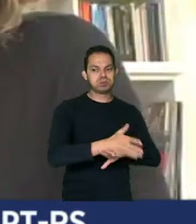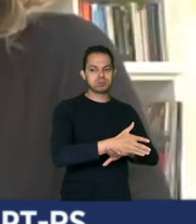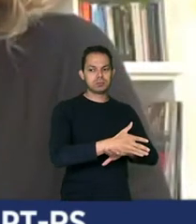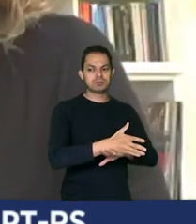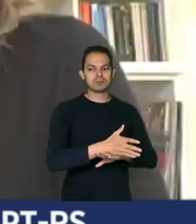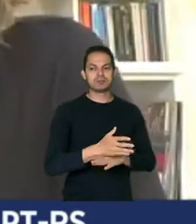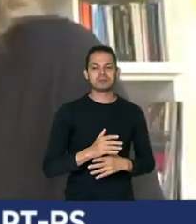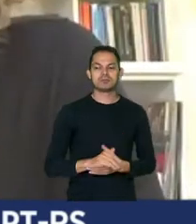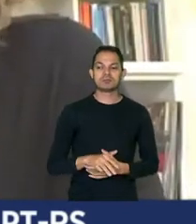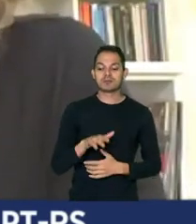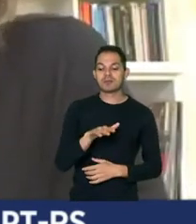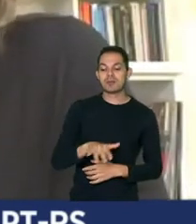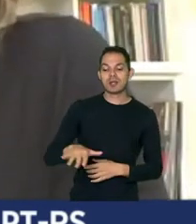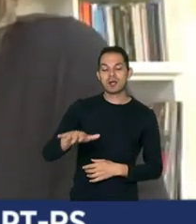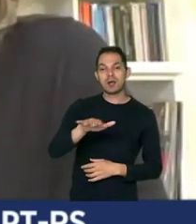MUITO TOMADA POR FORÇAS DE EXTREMA-DIREITA, SABEMOS QUE O